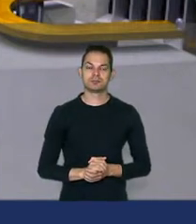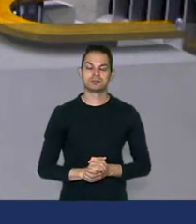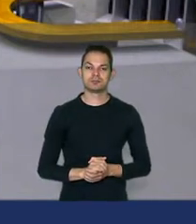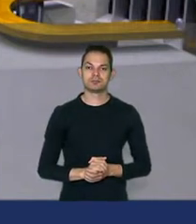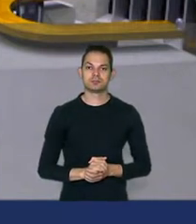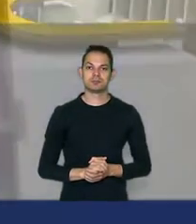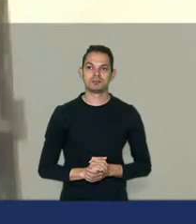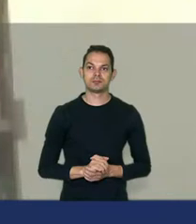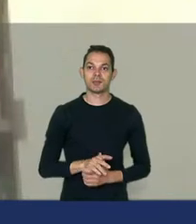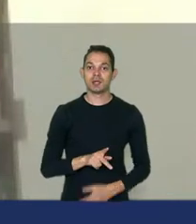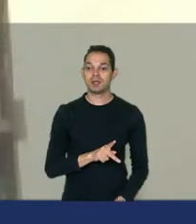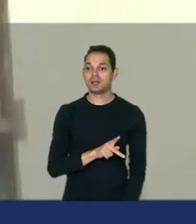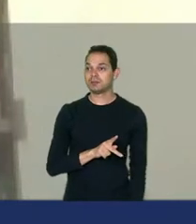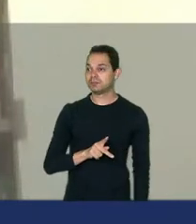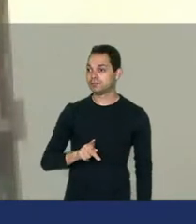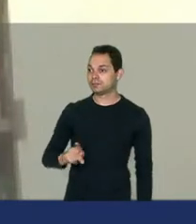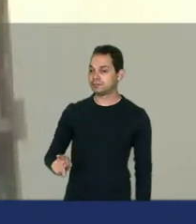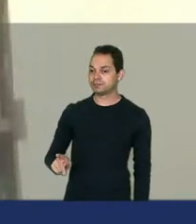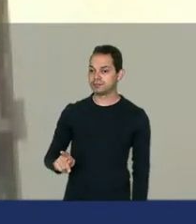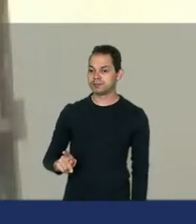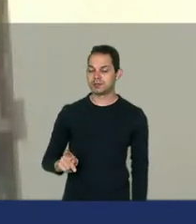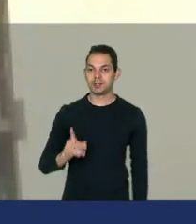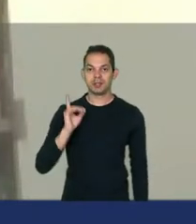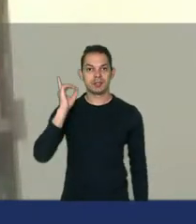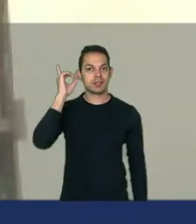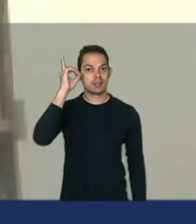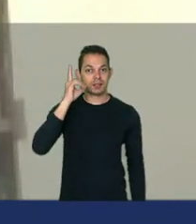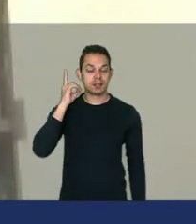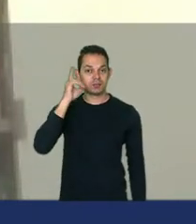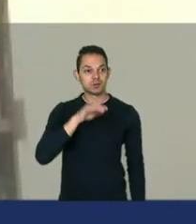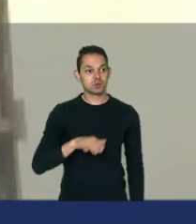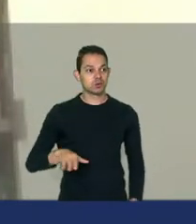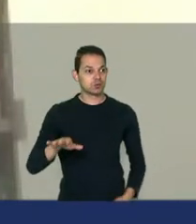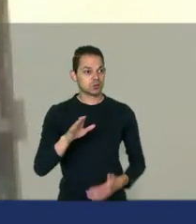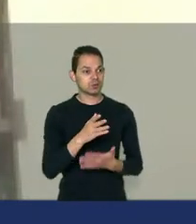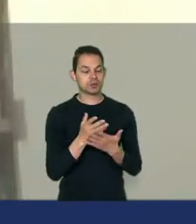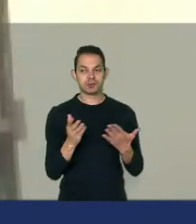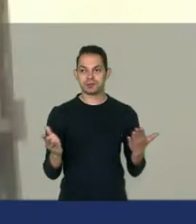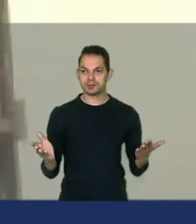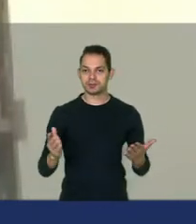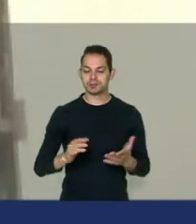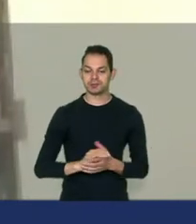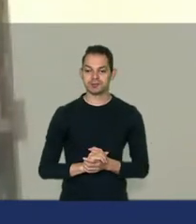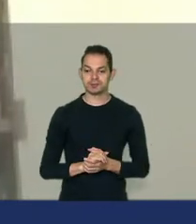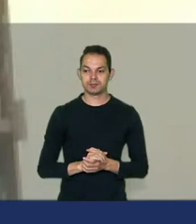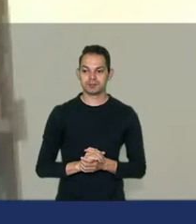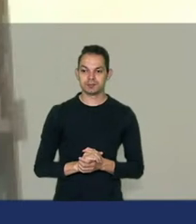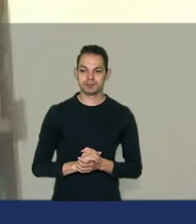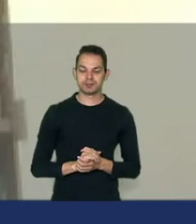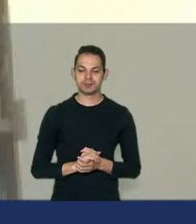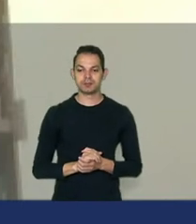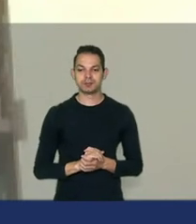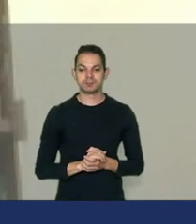AMAZONAS. -- [DEPUTADO]: SENHOR PRESIDENTE, SENHORES DEPUTADOS, SENHORAS DEPU DEPUTADAS, O BRASILEIRO, NA